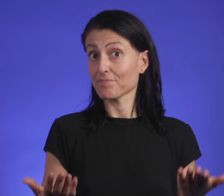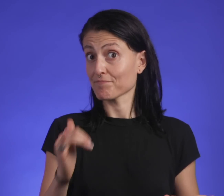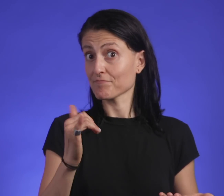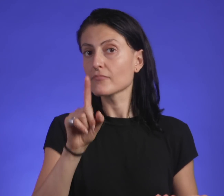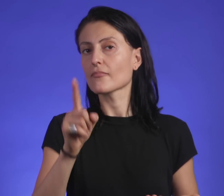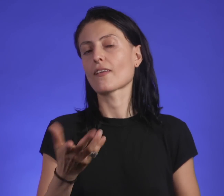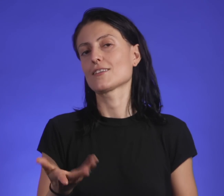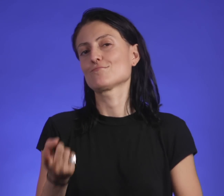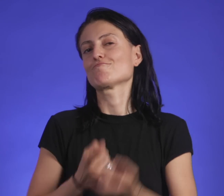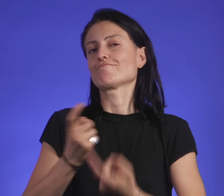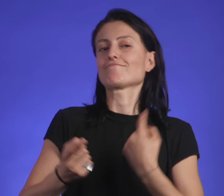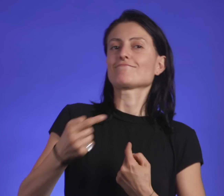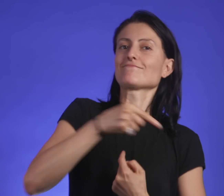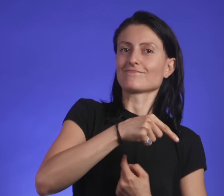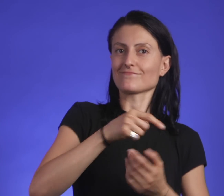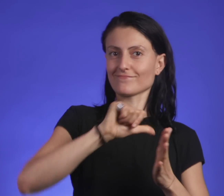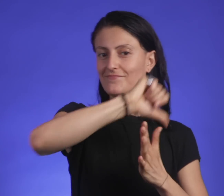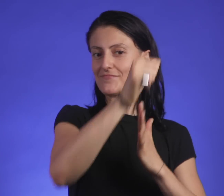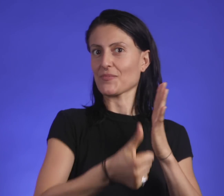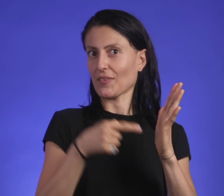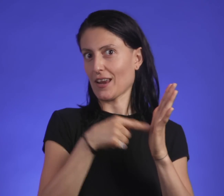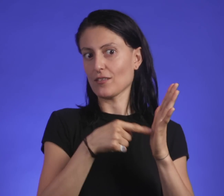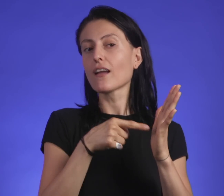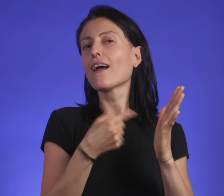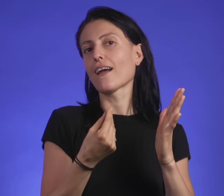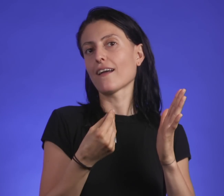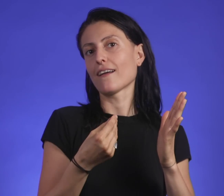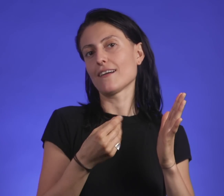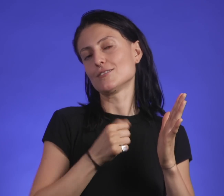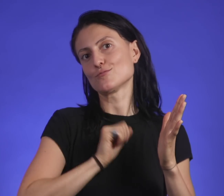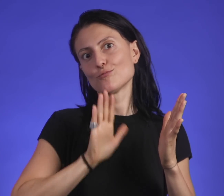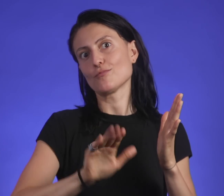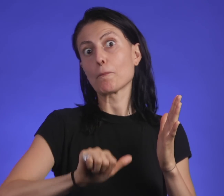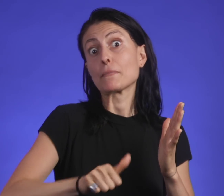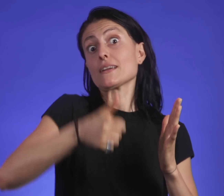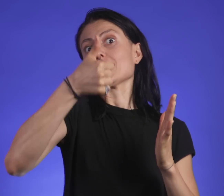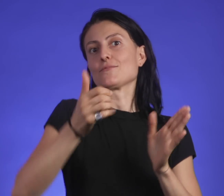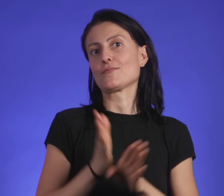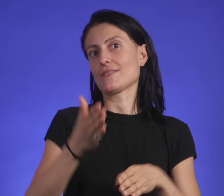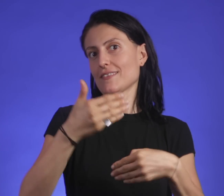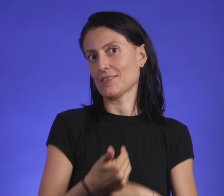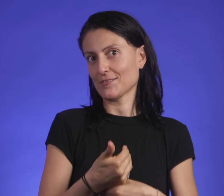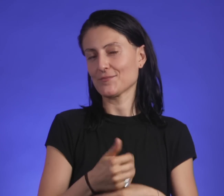Allora torniamo alla configurazione della mano, il nostro primo parametro.